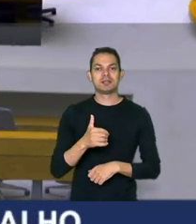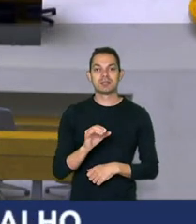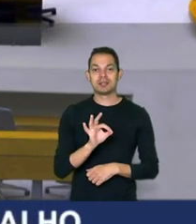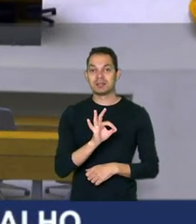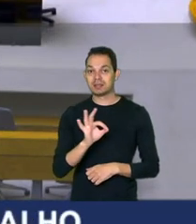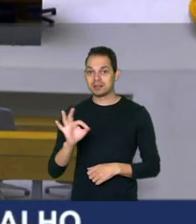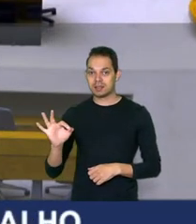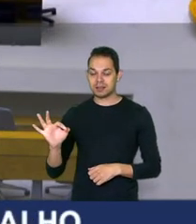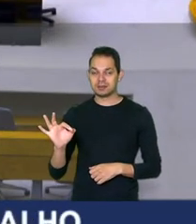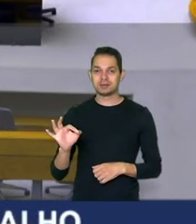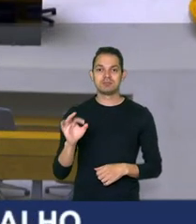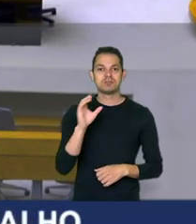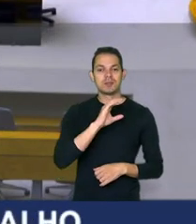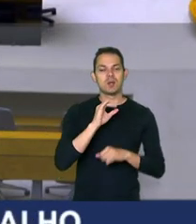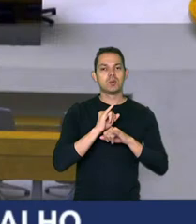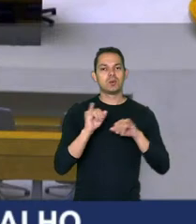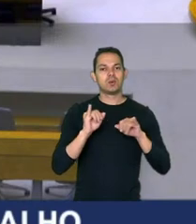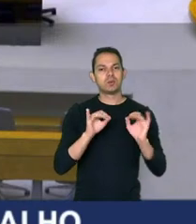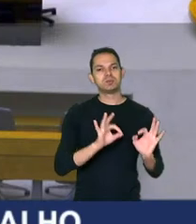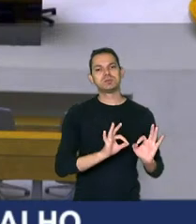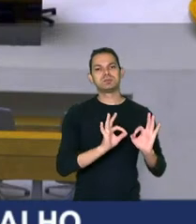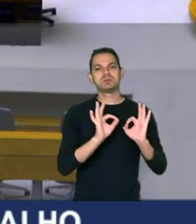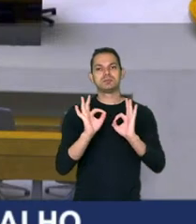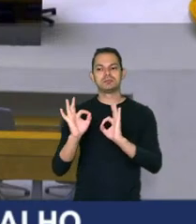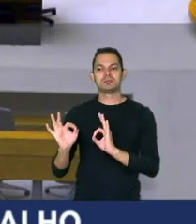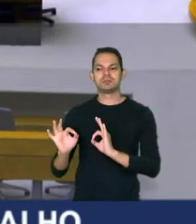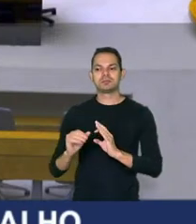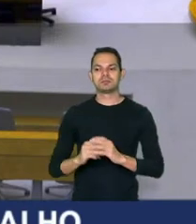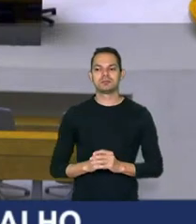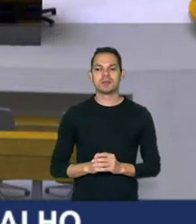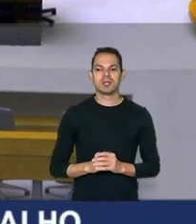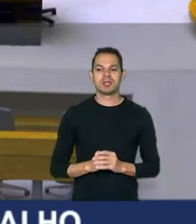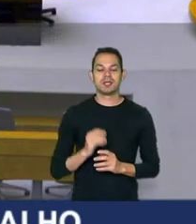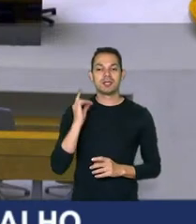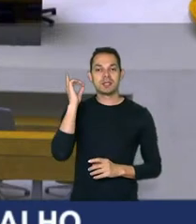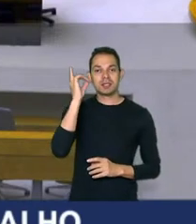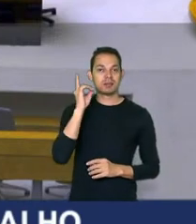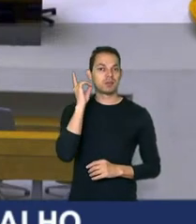RÁDIO CÂMARA O PERÍODO DE BREVES COMUNICAÇÕES. DEPUTADOS TÊM ATÉ TRÊS MINUTOS PARA SEUS